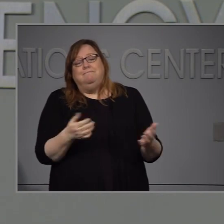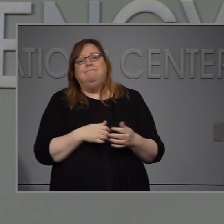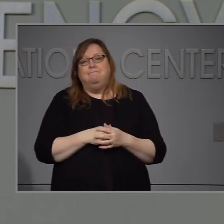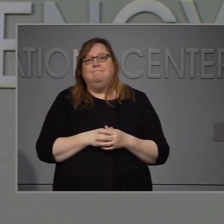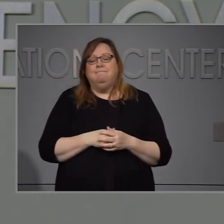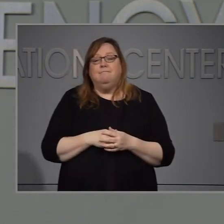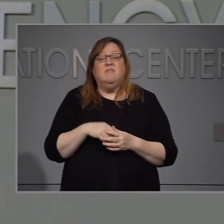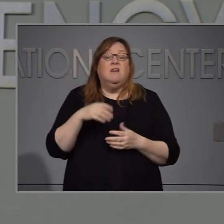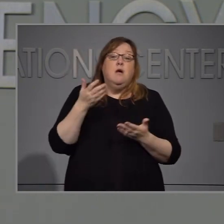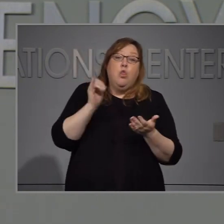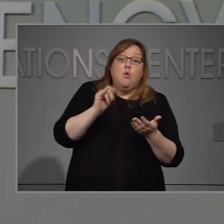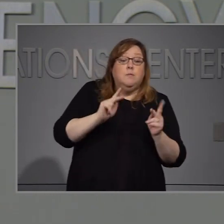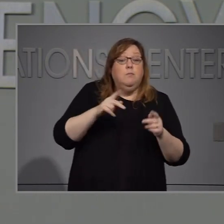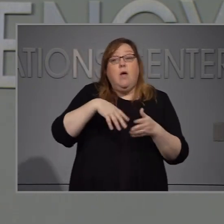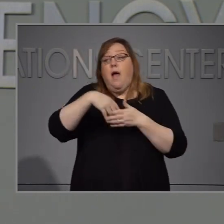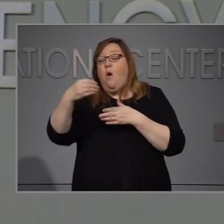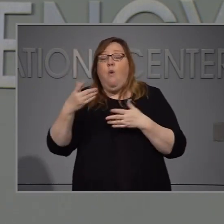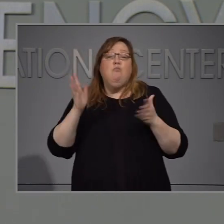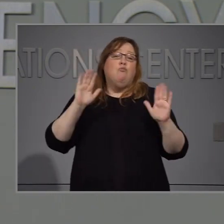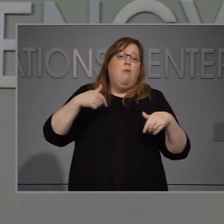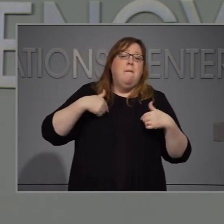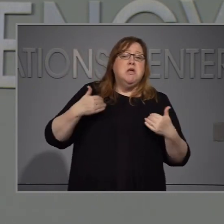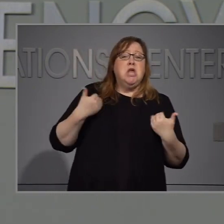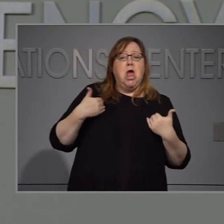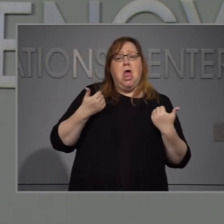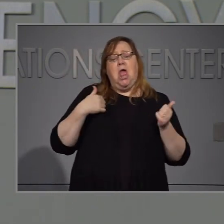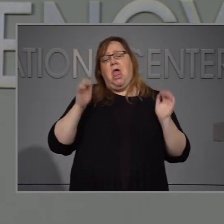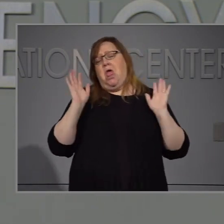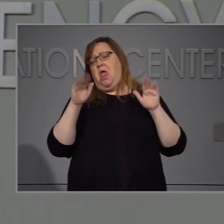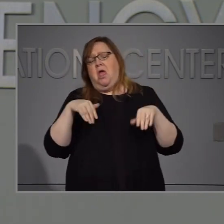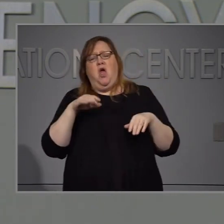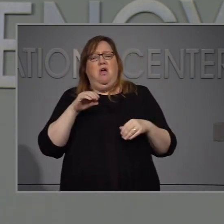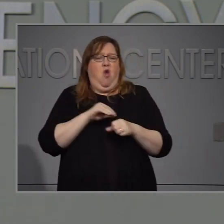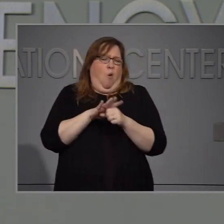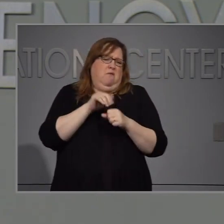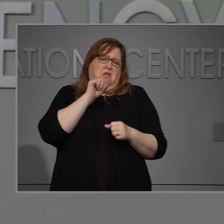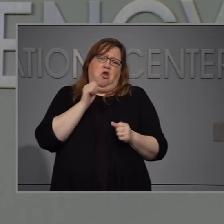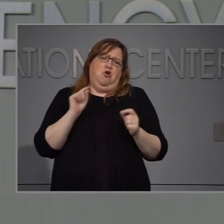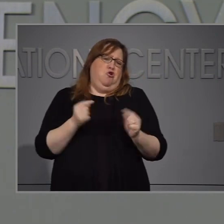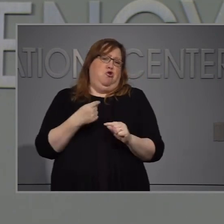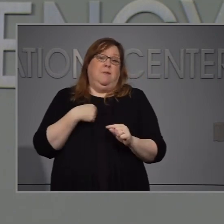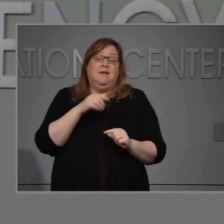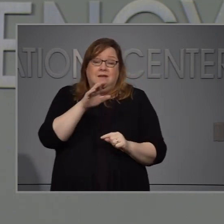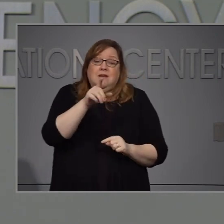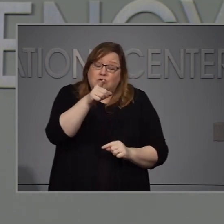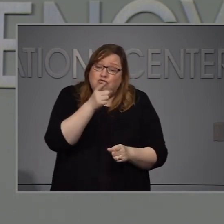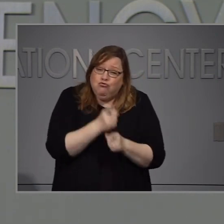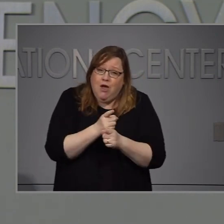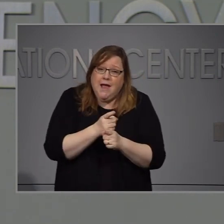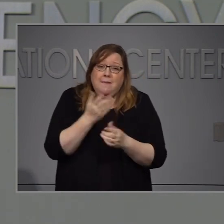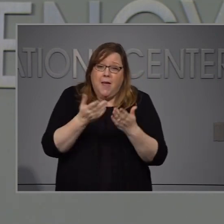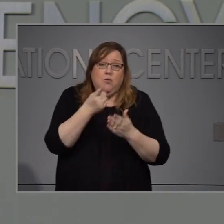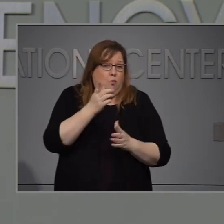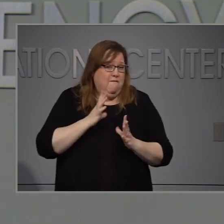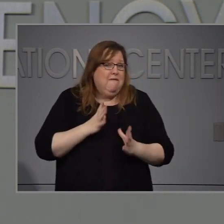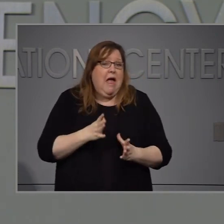Aquellos que son May jóvenes en las condiciones, yo puedo vencer ese con vida lo mejor tú vas a poder.